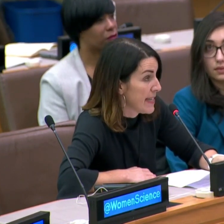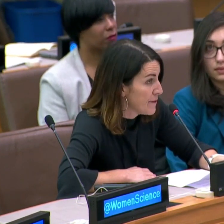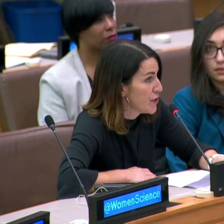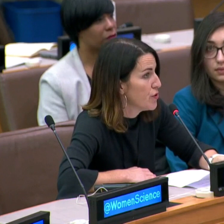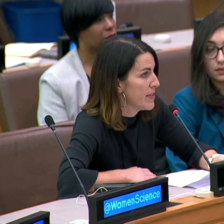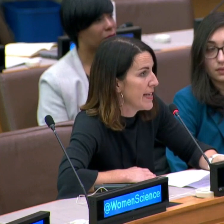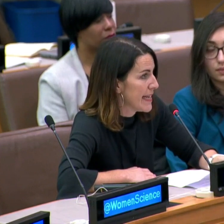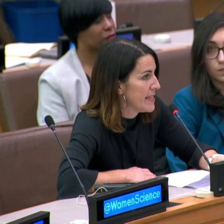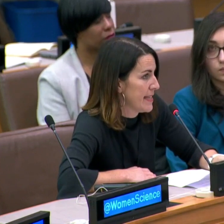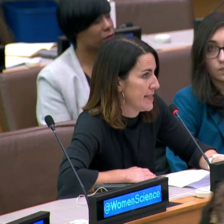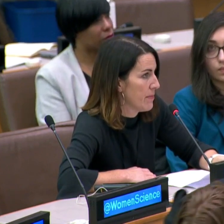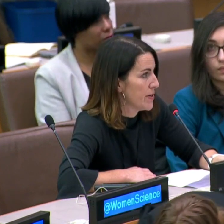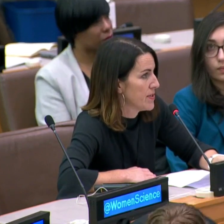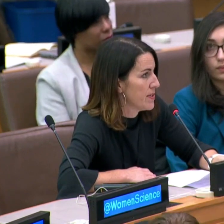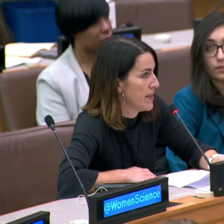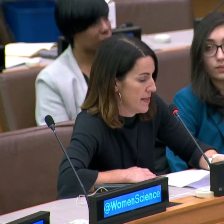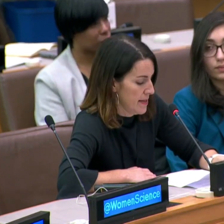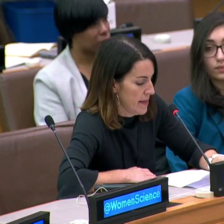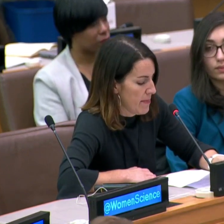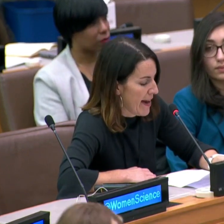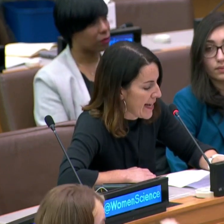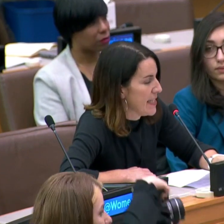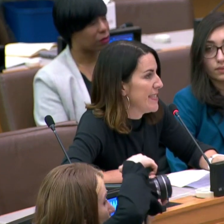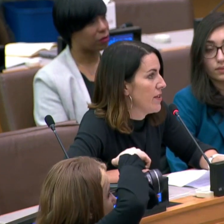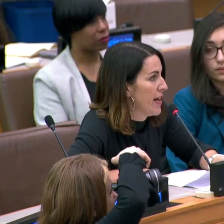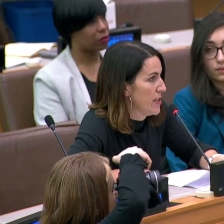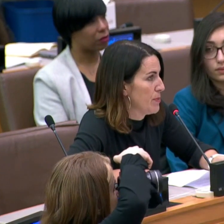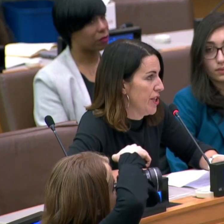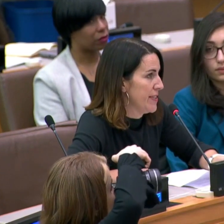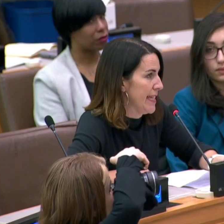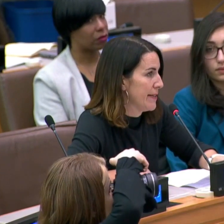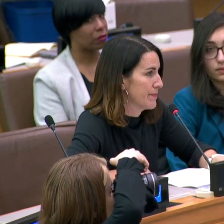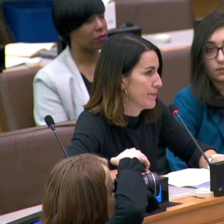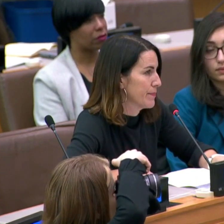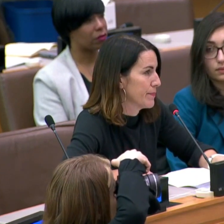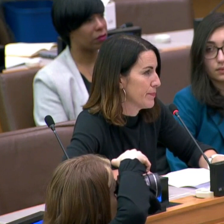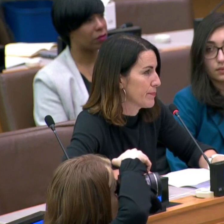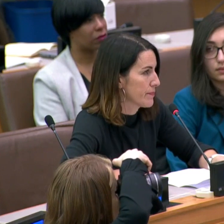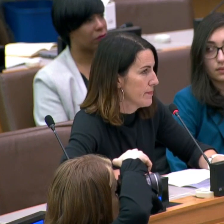Los niños sordos son quienes lo necesitan más, pero se les niega enérgicamente esta oportunidad.